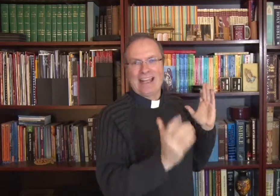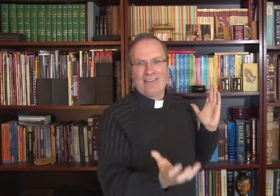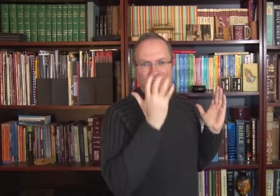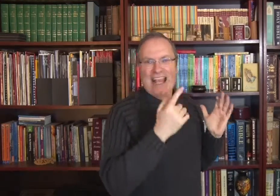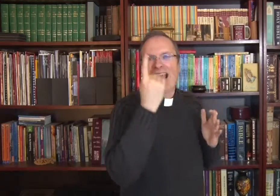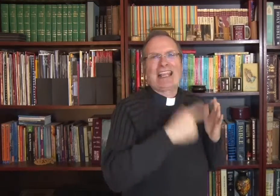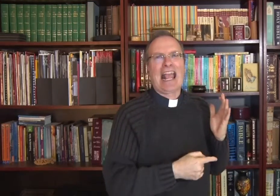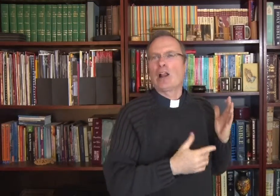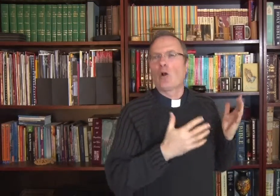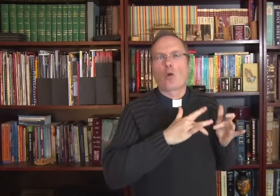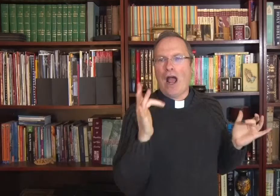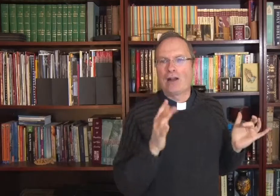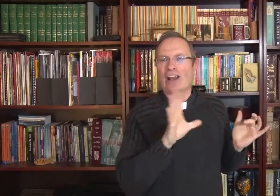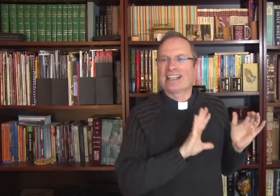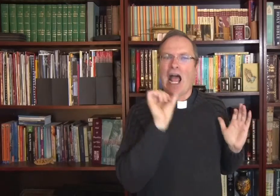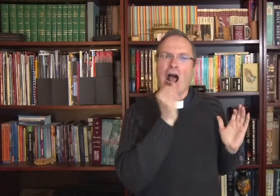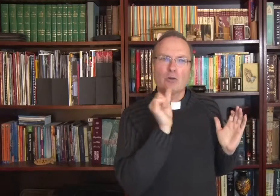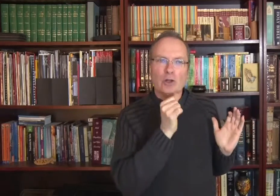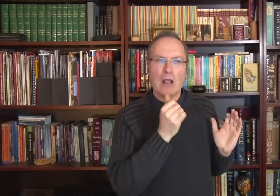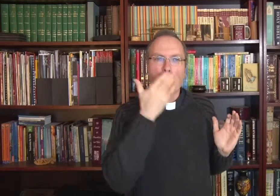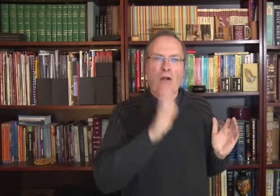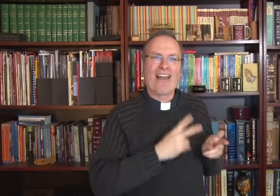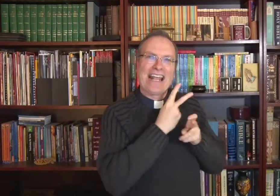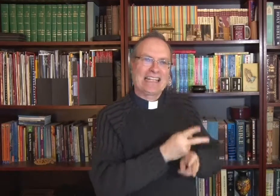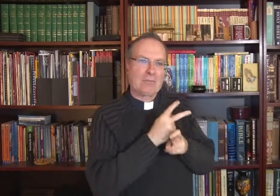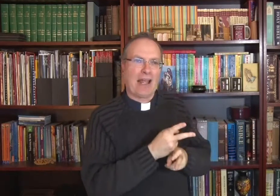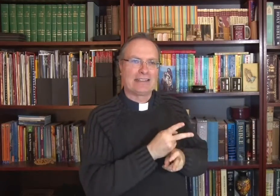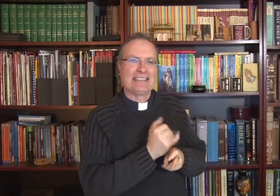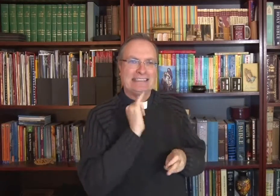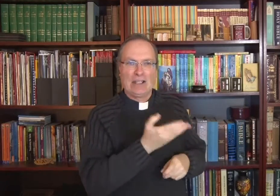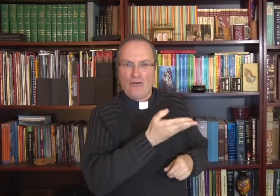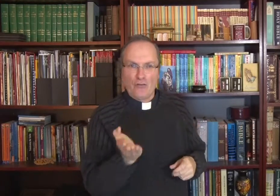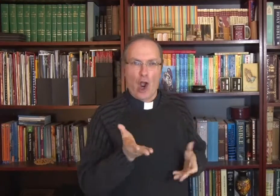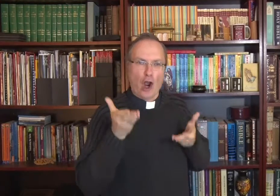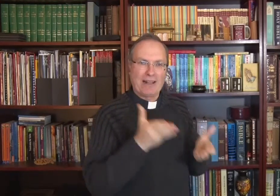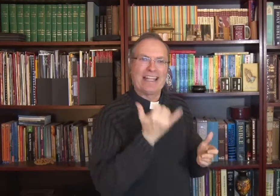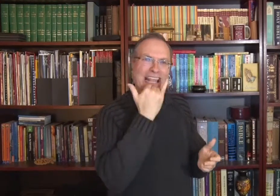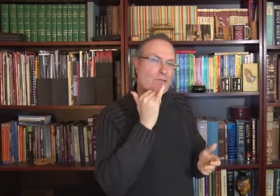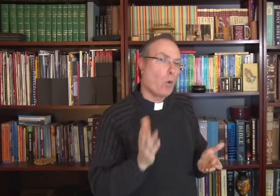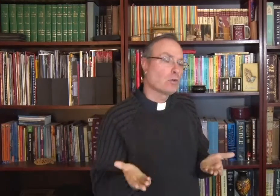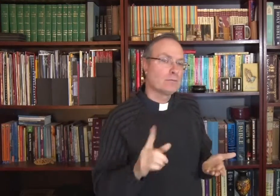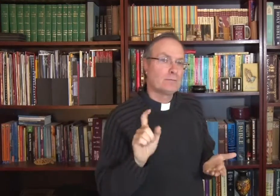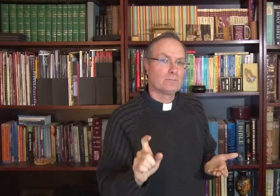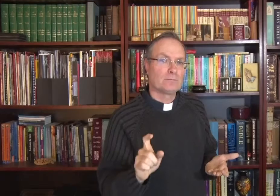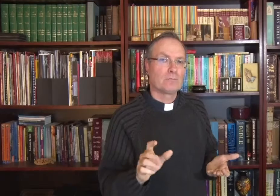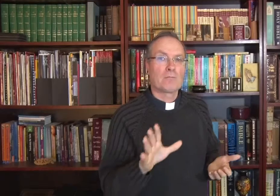En effet, quelle gloire y a-t-il à endurer de mauvais traitements si vous commettez des fautes?